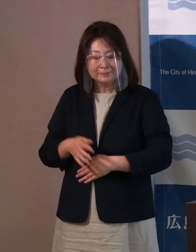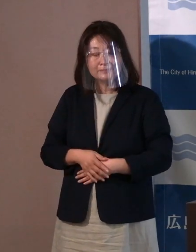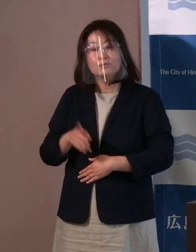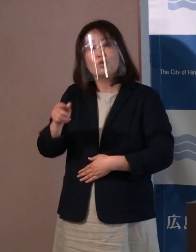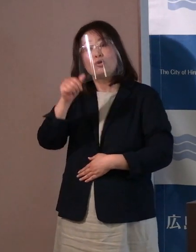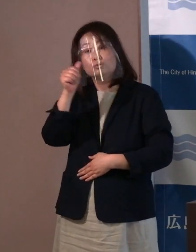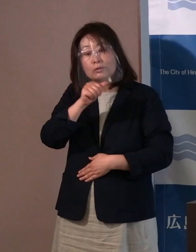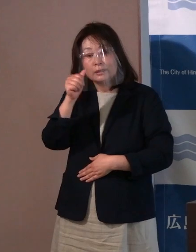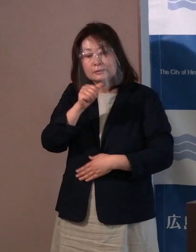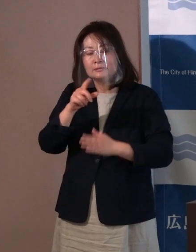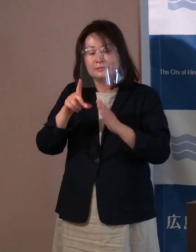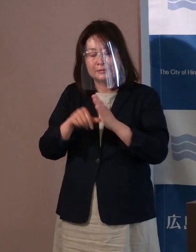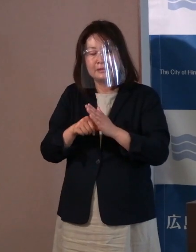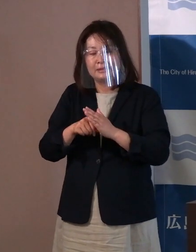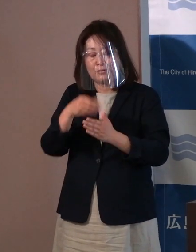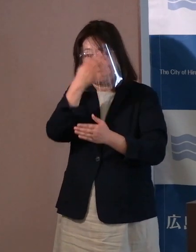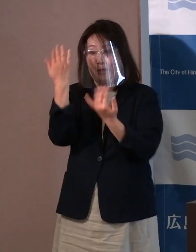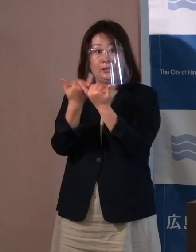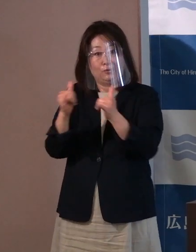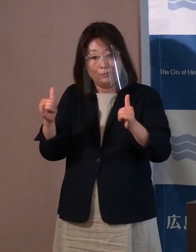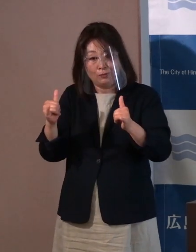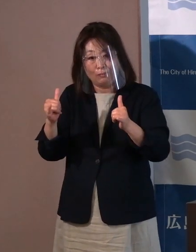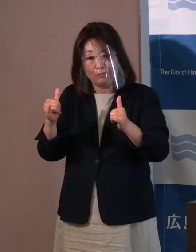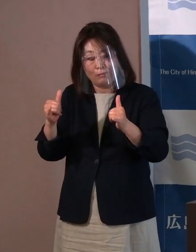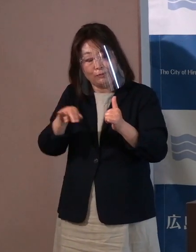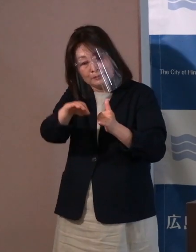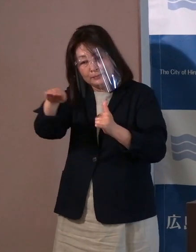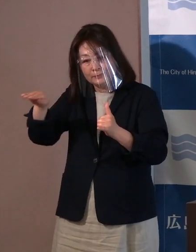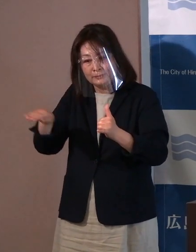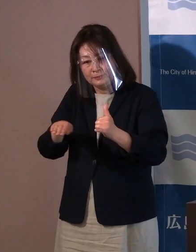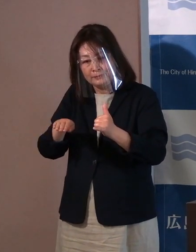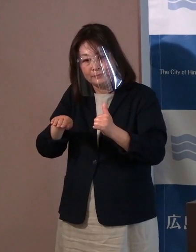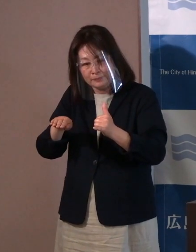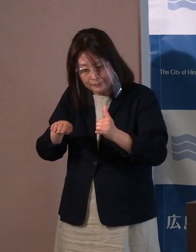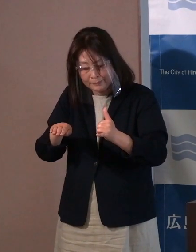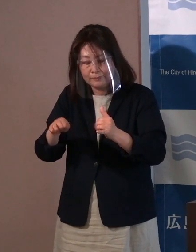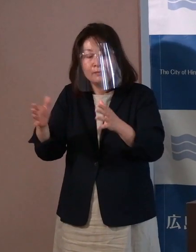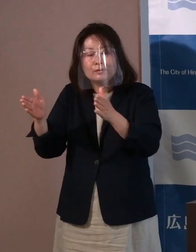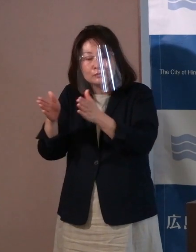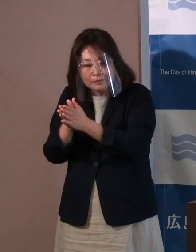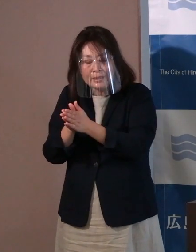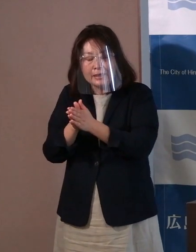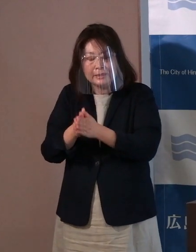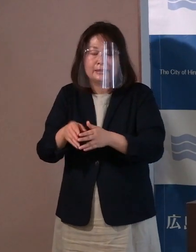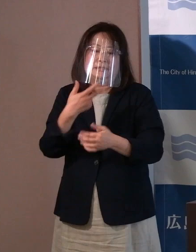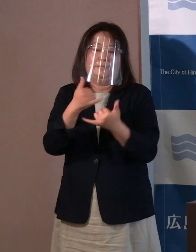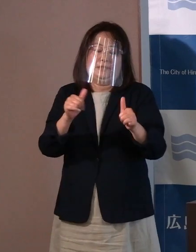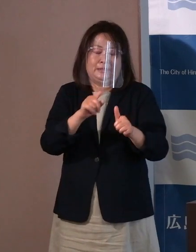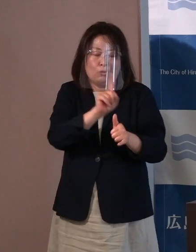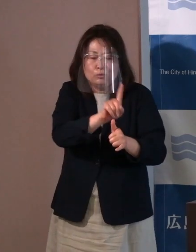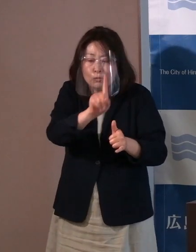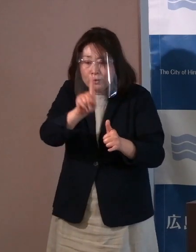若い人たちを中心に 市民一人一人というものが力を結集して､